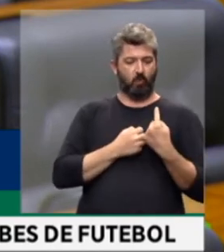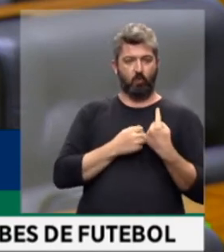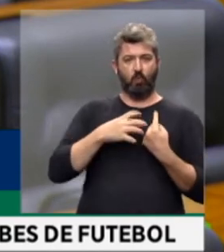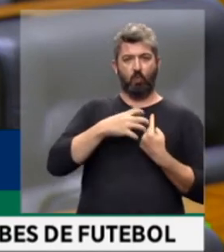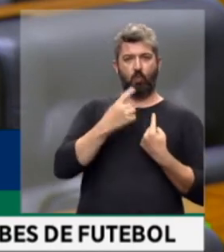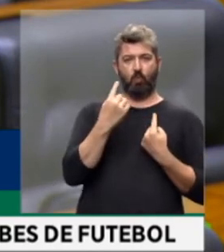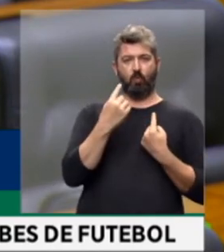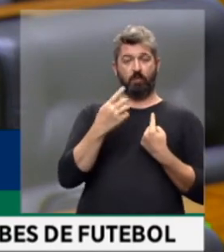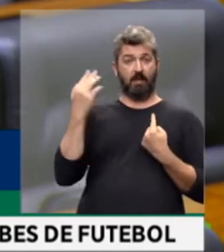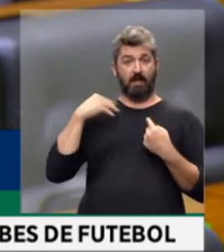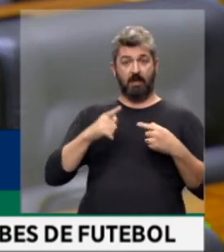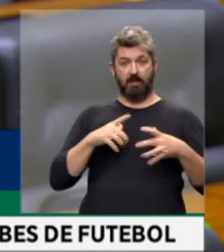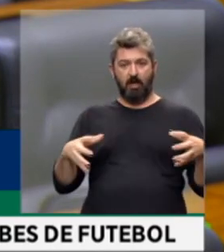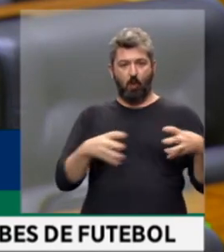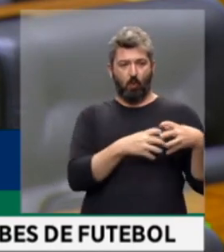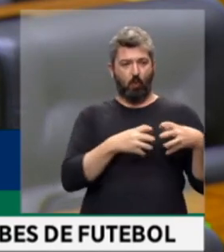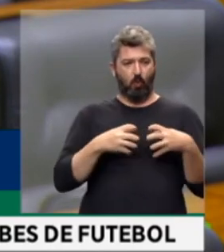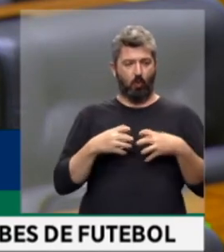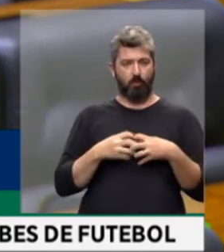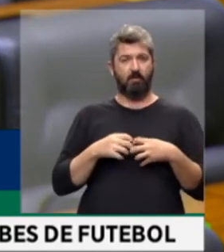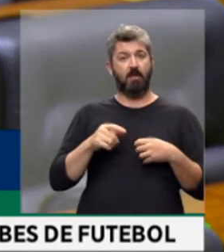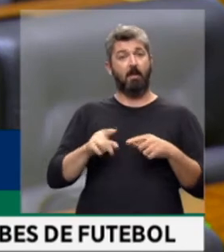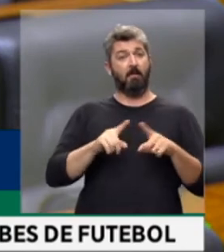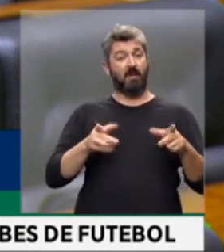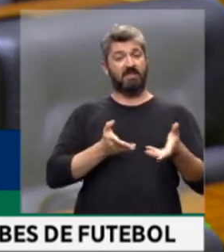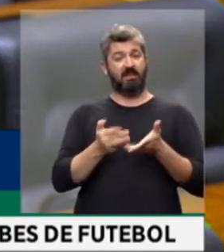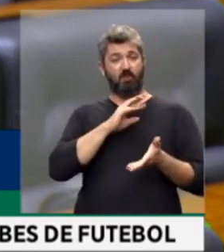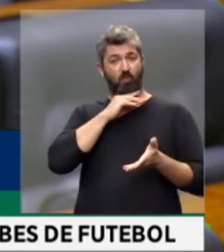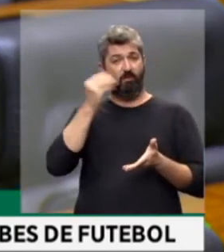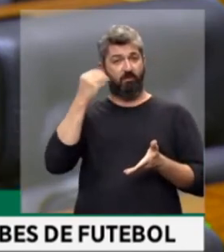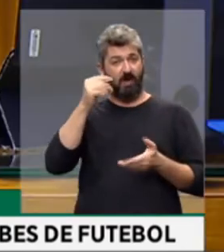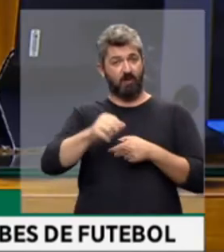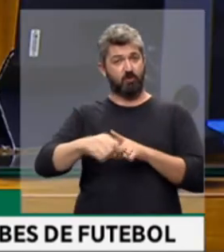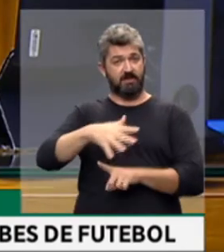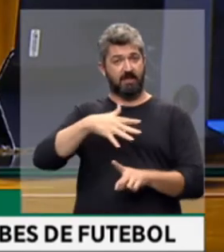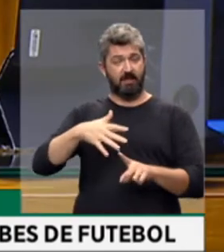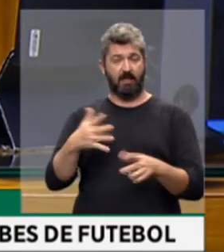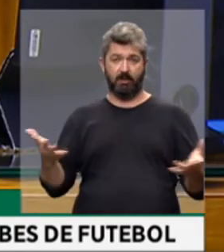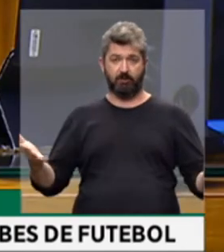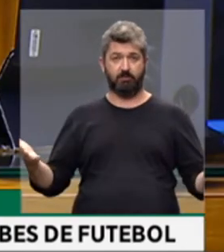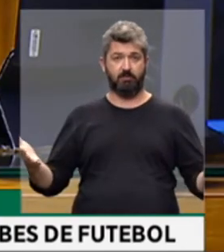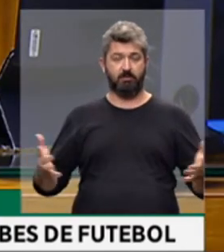NA MINHA OPINIÃO O GOVERNO NÃO PODE PERMITIR A CONCENTRAÇÃO AINDA MAIS DE UM SETOR QUE JÁ ERA CONCENTRADO E QUE PRESTA UM SERVIÇO MUITO QUESTIONÁVEL